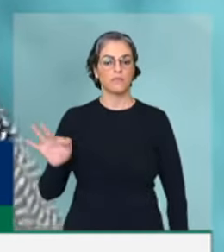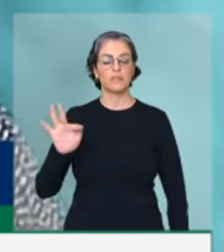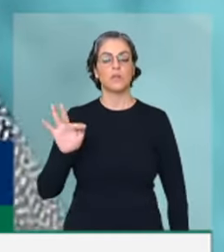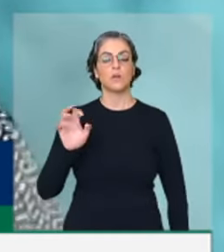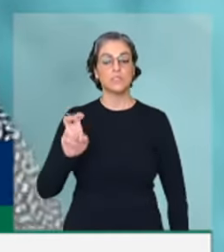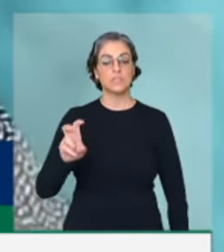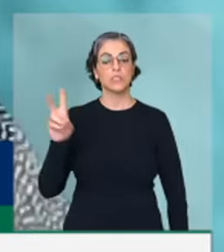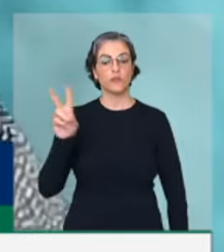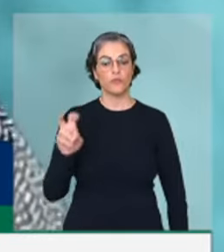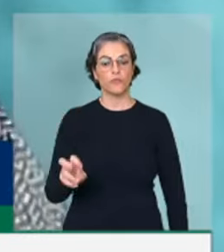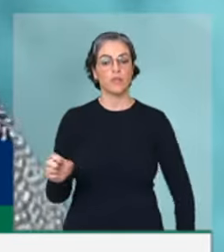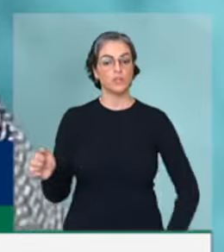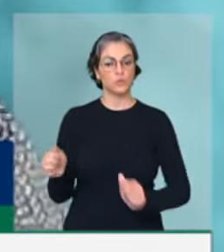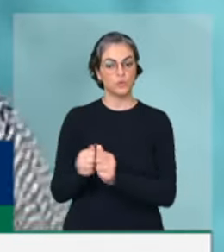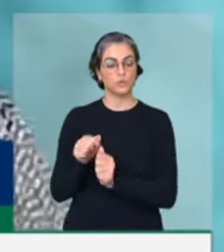NOSSO QUERIDO BETINHO,